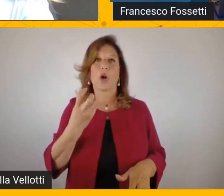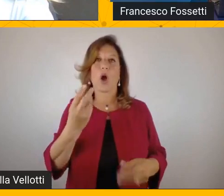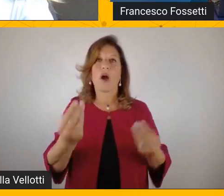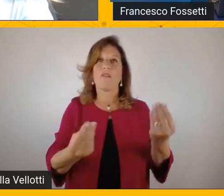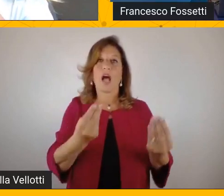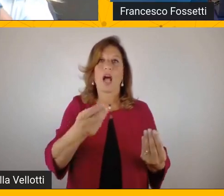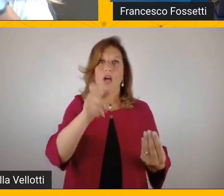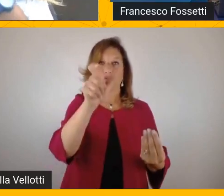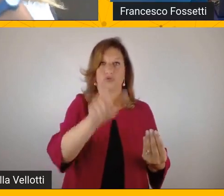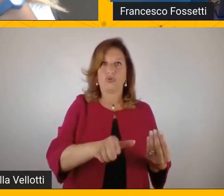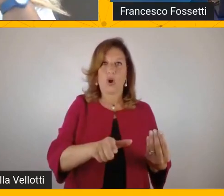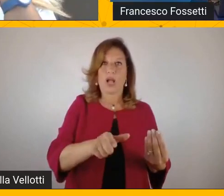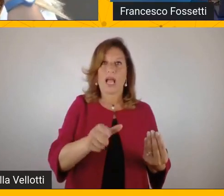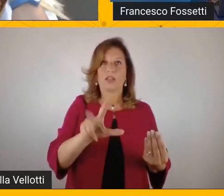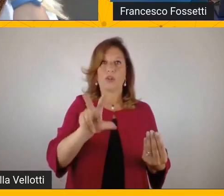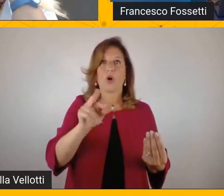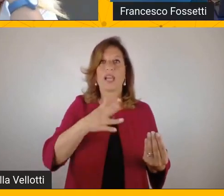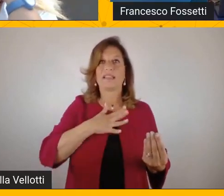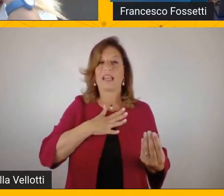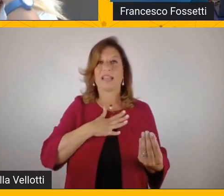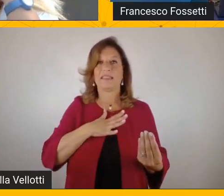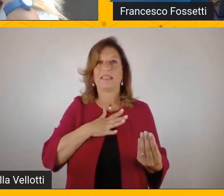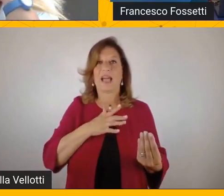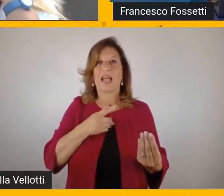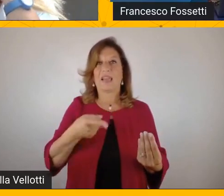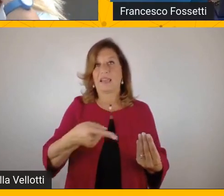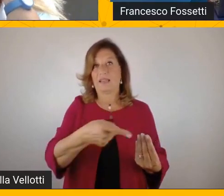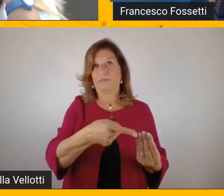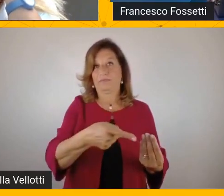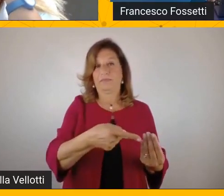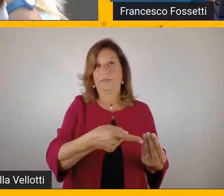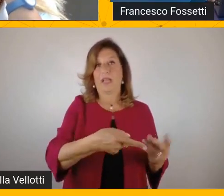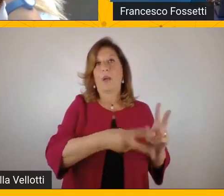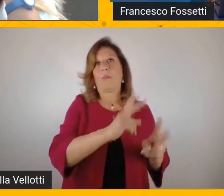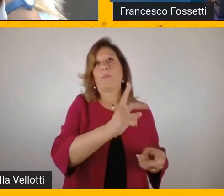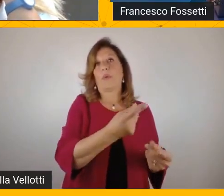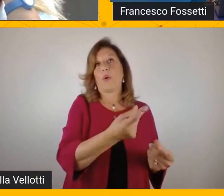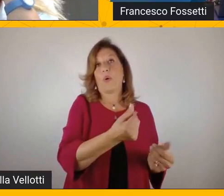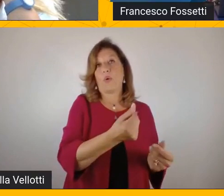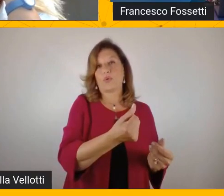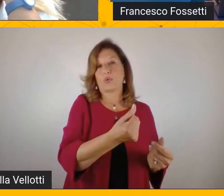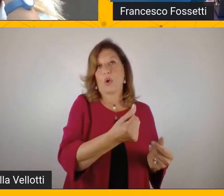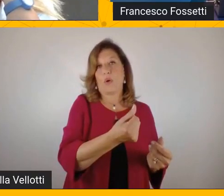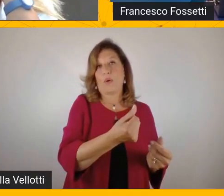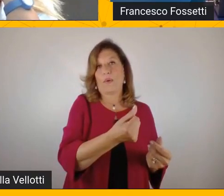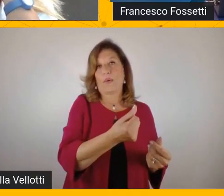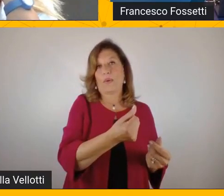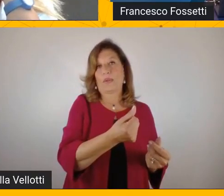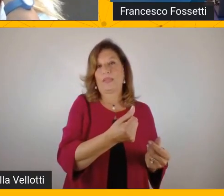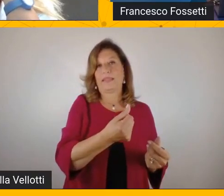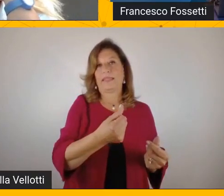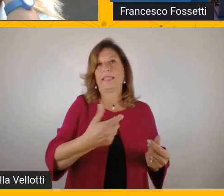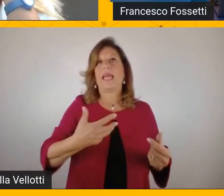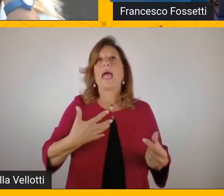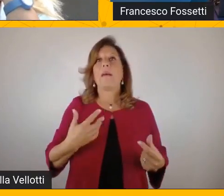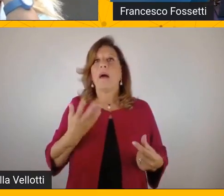che si trova davanti un giocatore che ne ha trenta, il potere d'acquisto non è chiaramente lo stesso e e chiaro che però